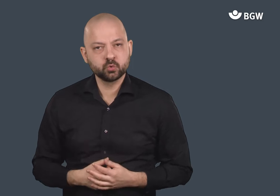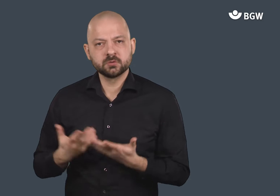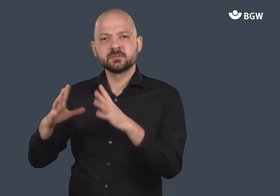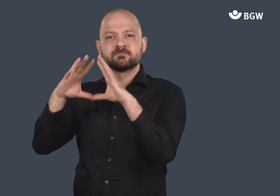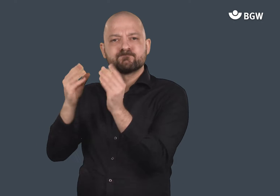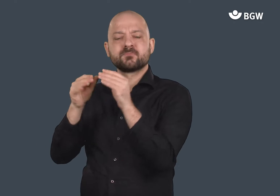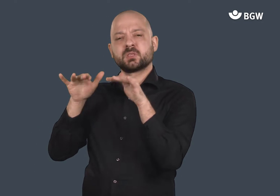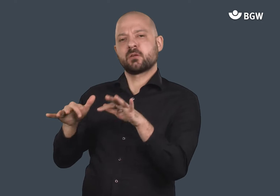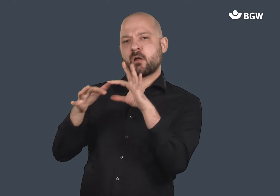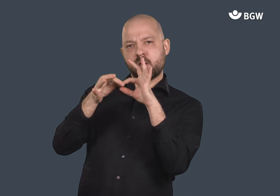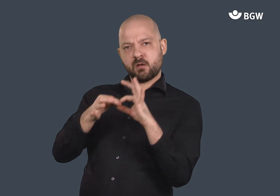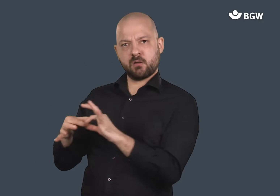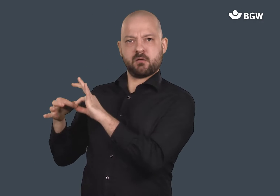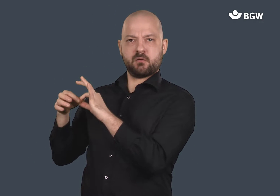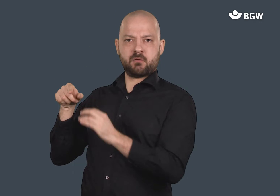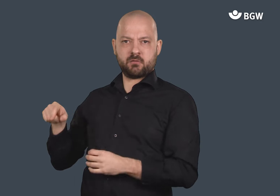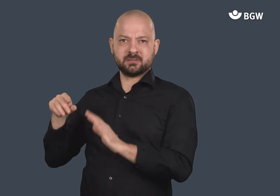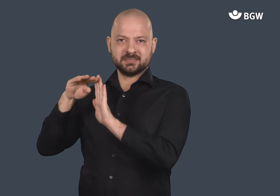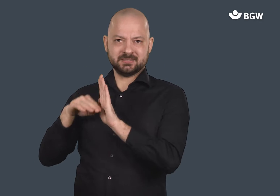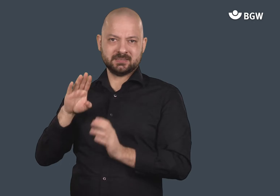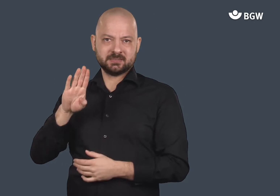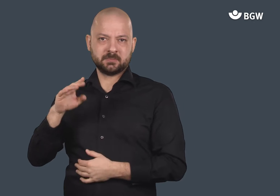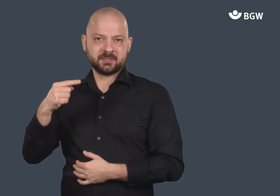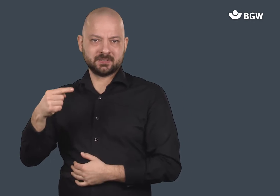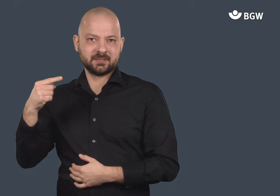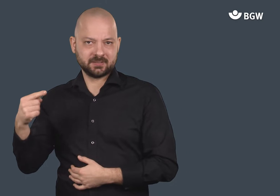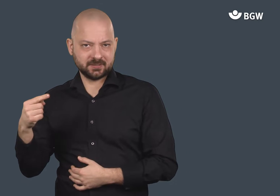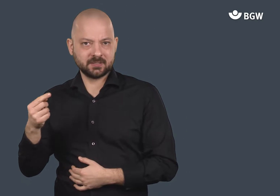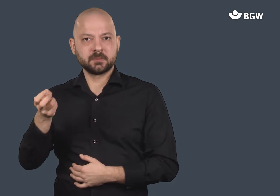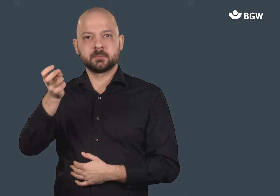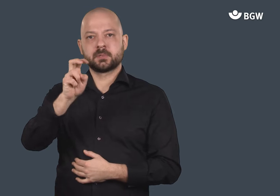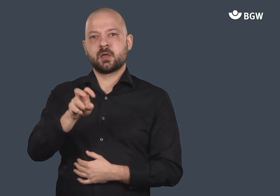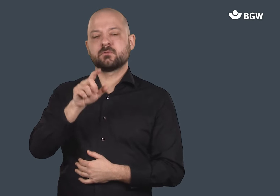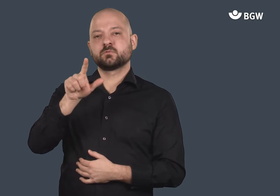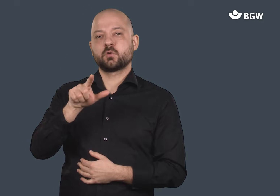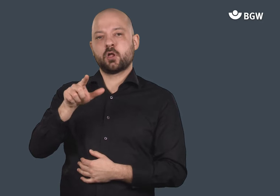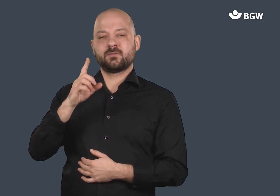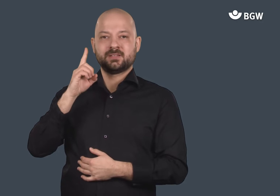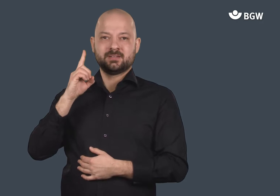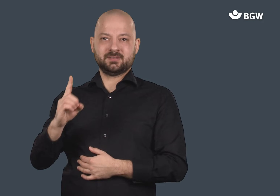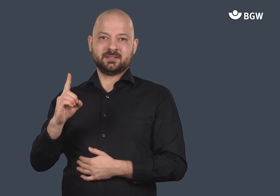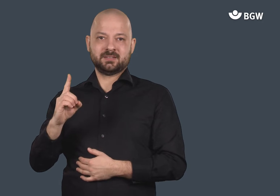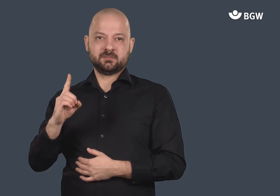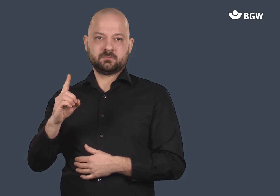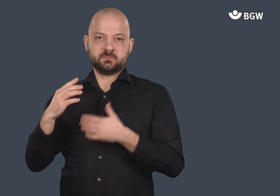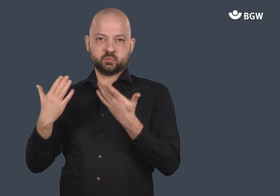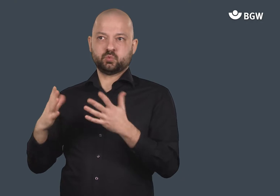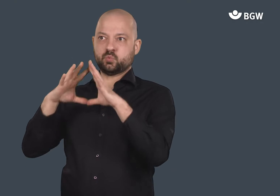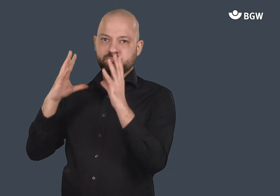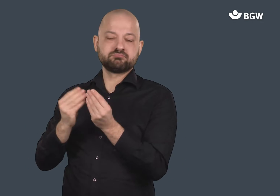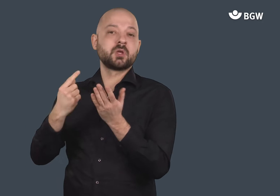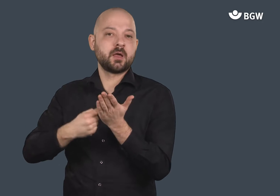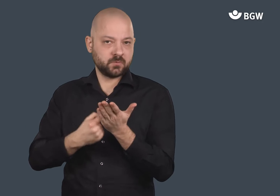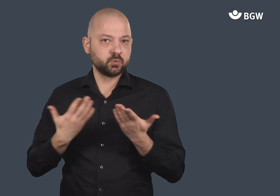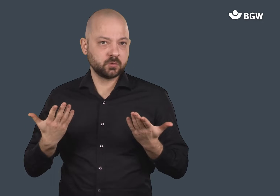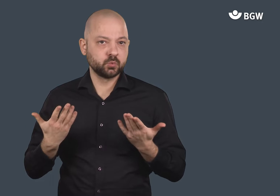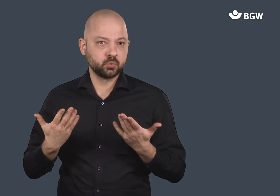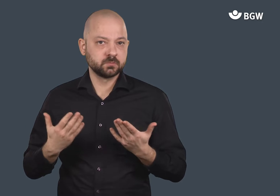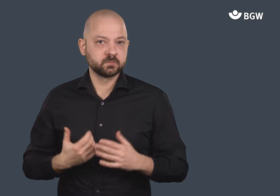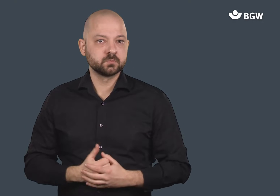die auf der Grundlage von § 12d BGG erlassen wurde.